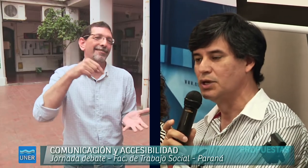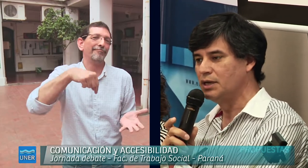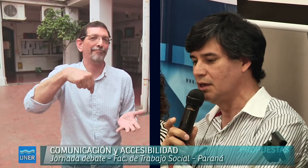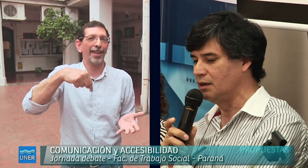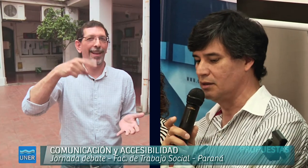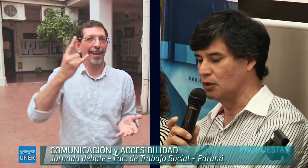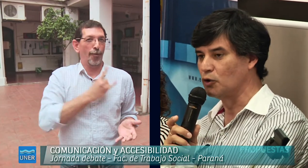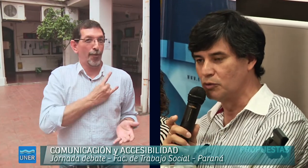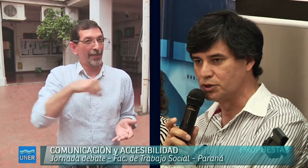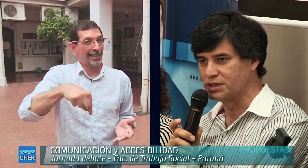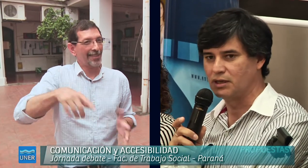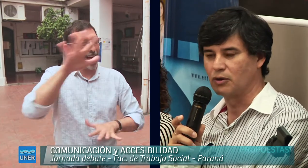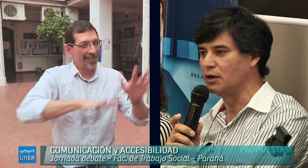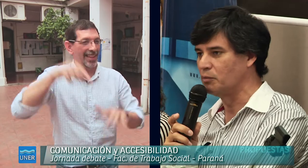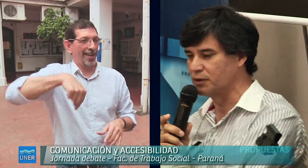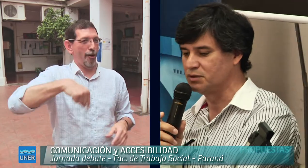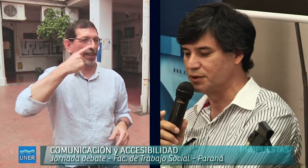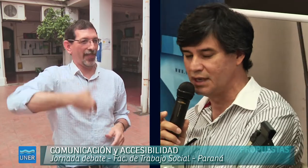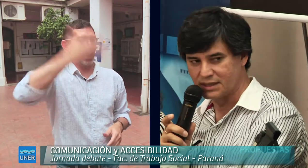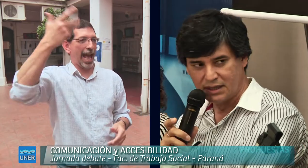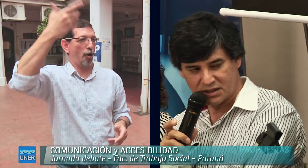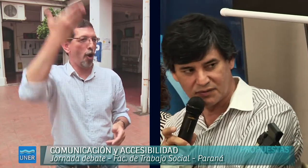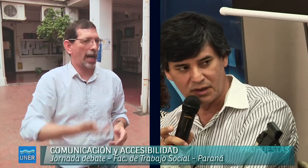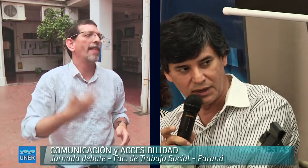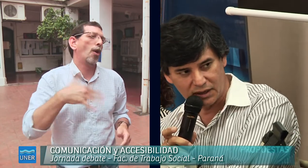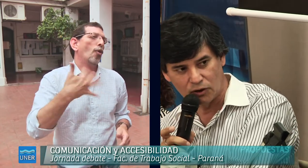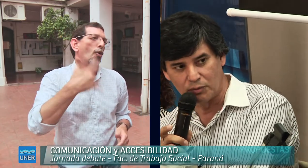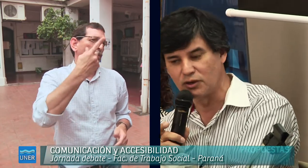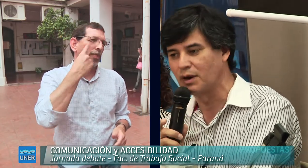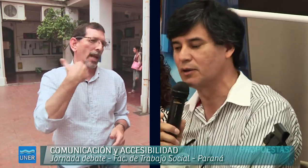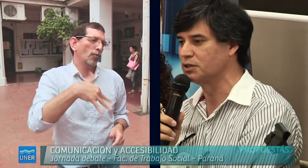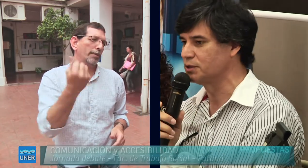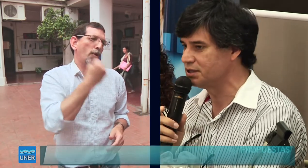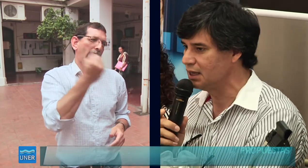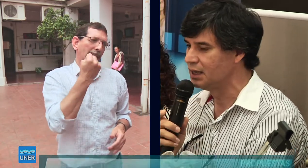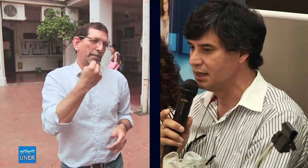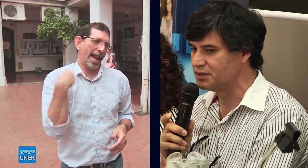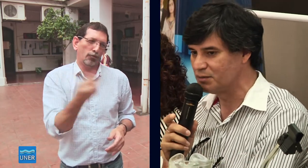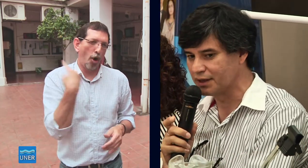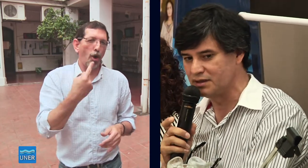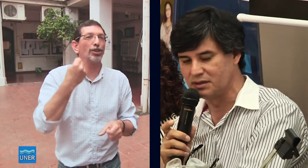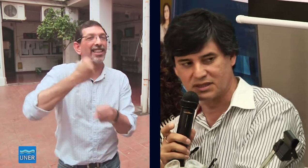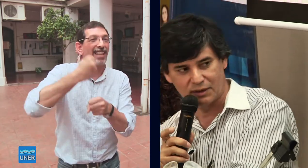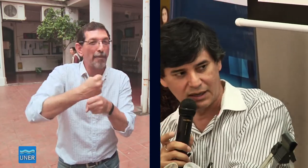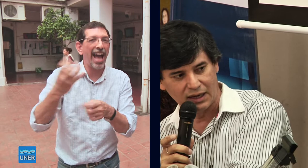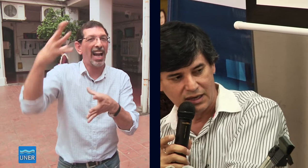Y dentro de la facultad, esta Jornada es muy intensa para nosotros, es un día muy importante,